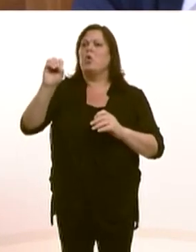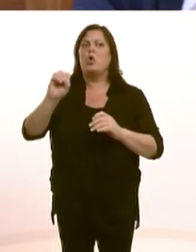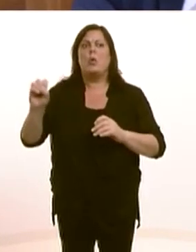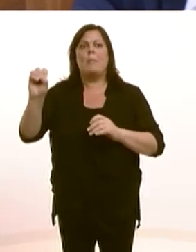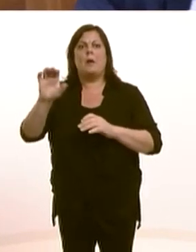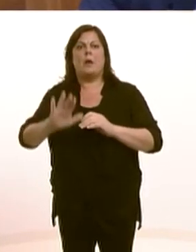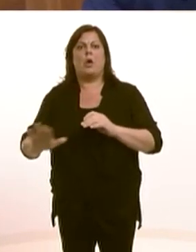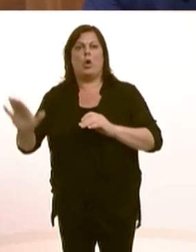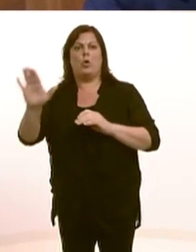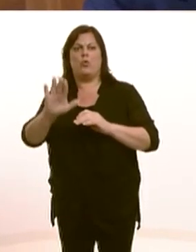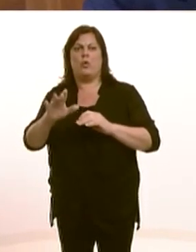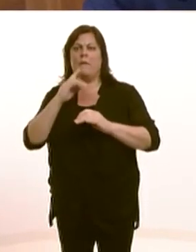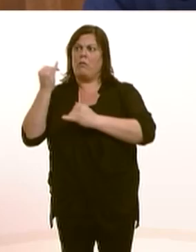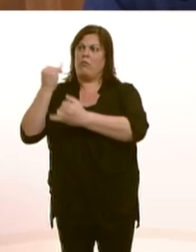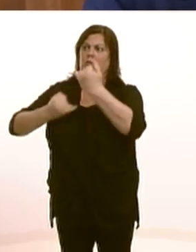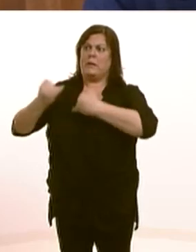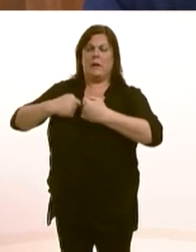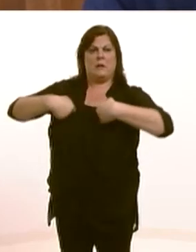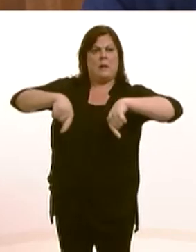the approach taken to reducing TB incidence in Wales.